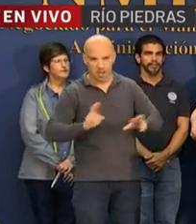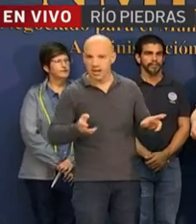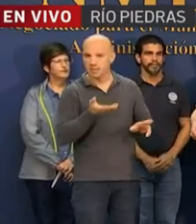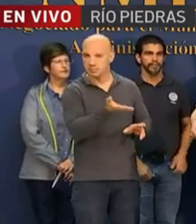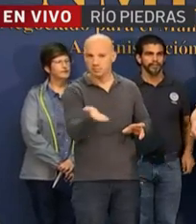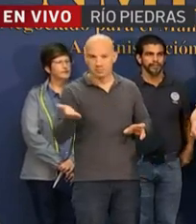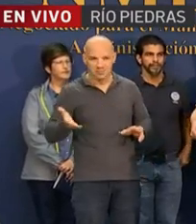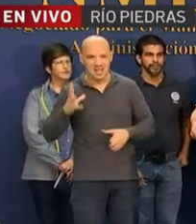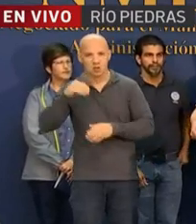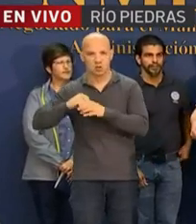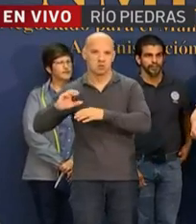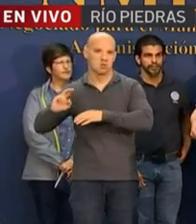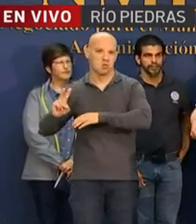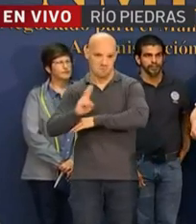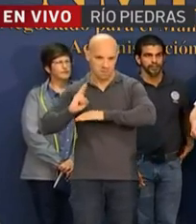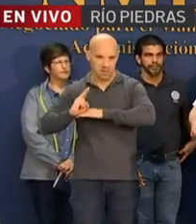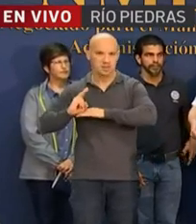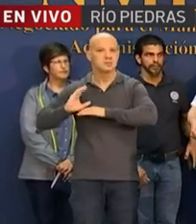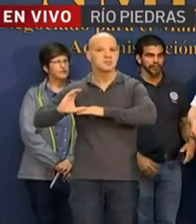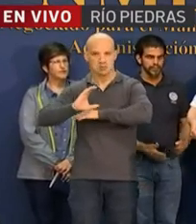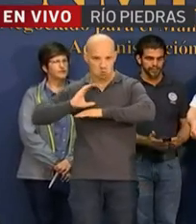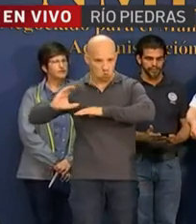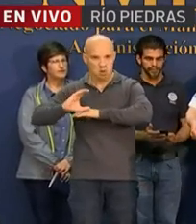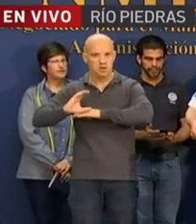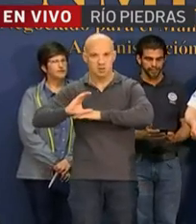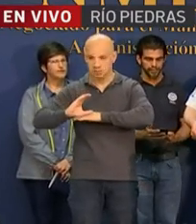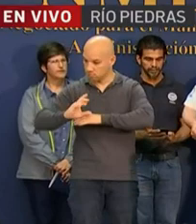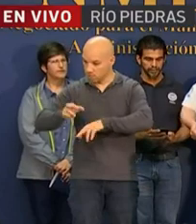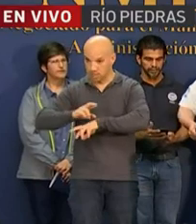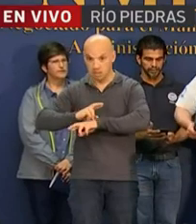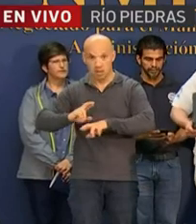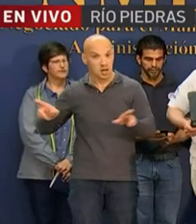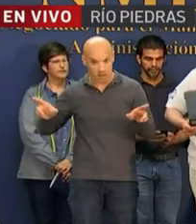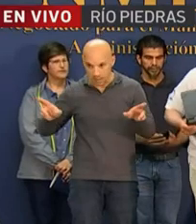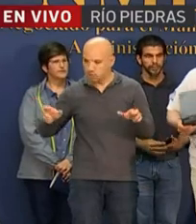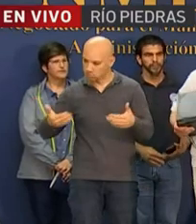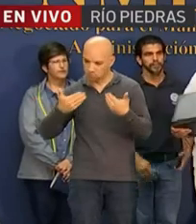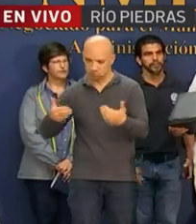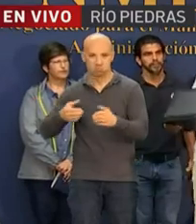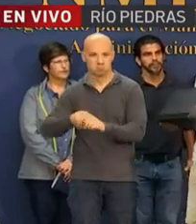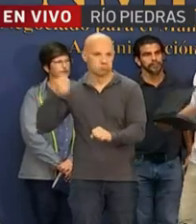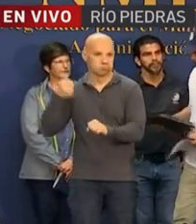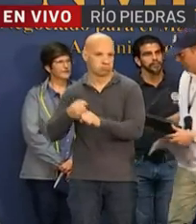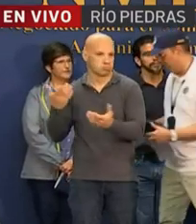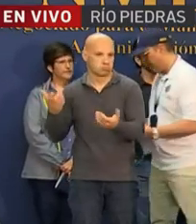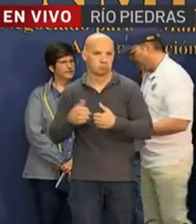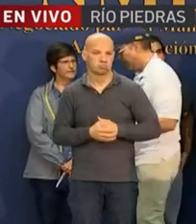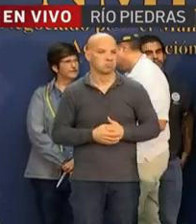LUMA. POR LO DEMÁS, TENEMOS LAS